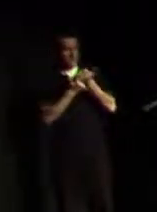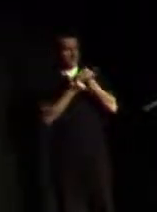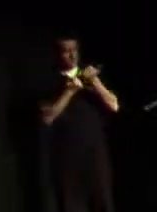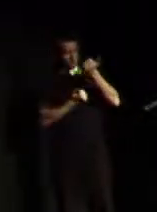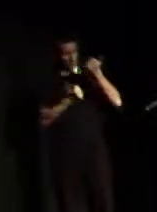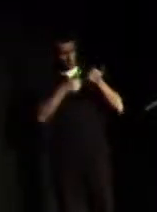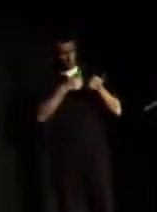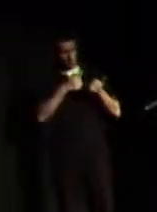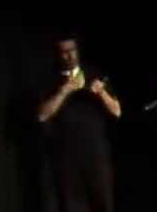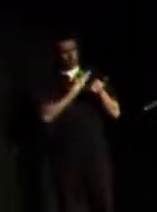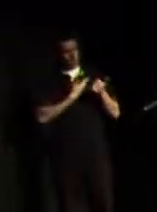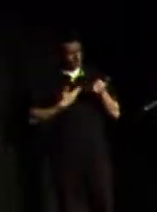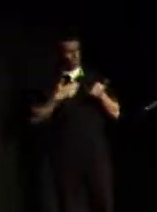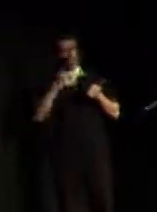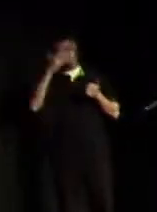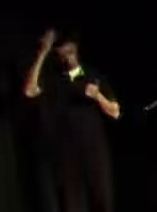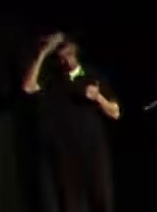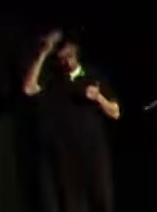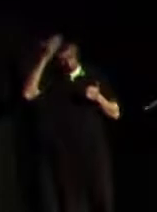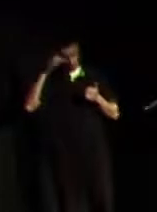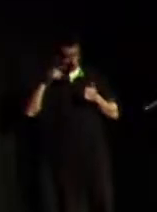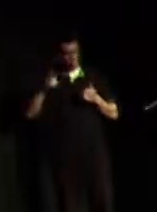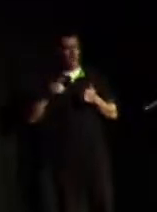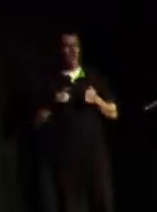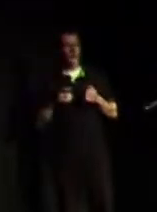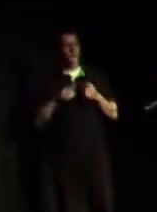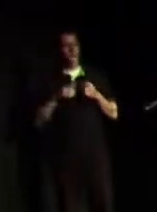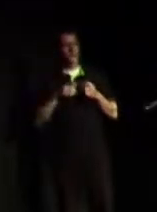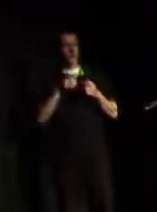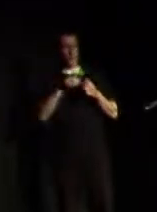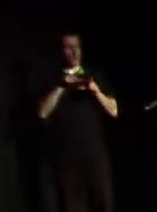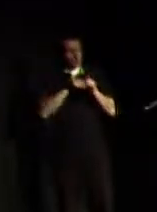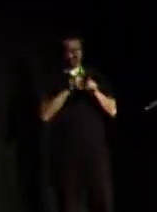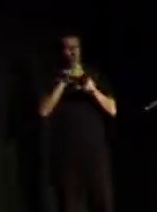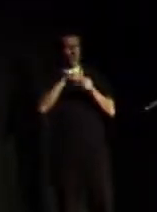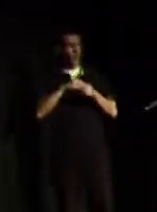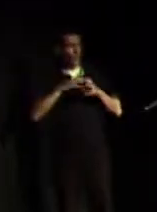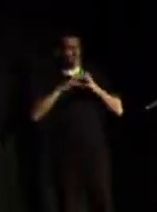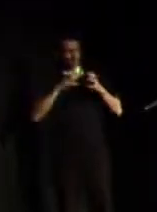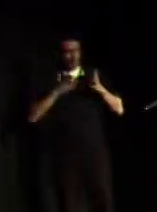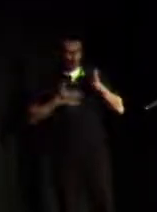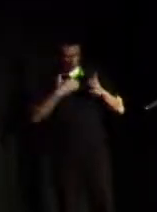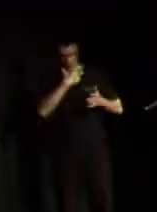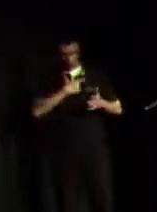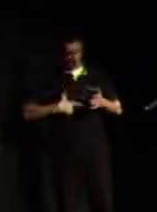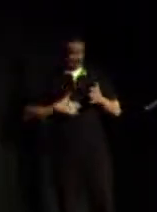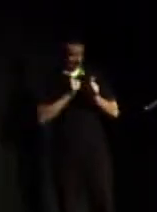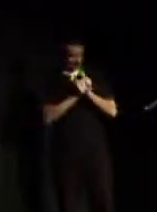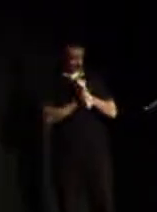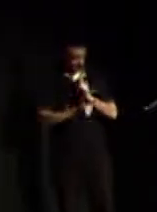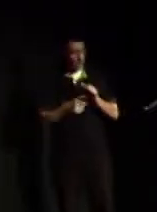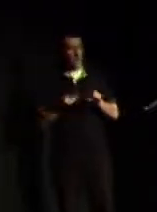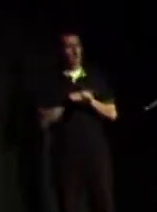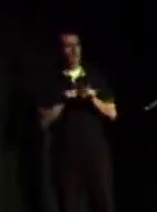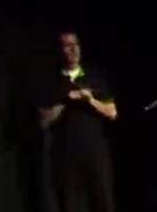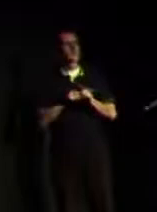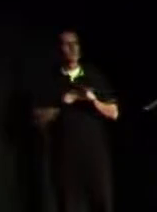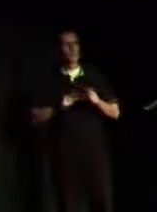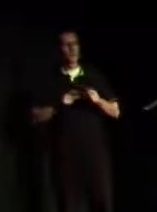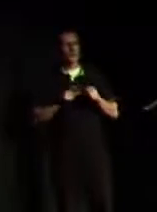É membro da Comissão do Atleta, Coordinfância, Coordenadoria Nacional de Combate à Exploração do Trabalho